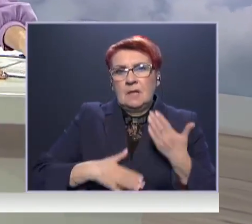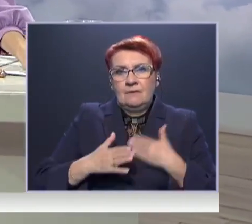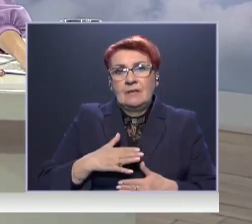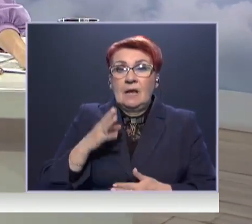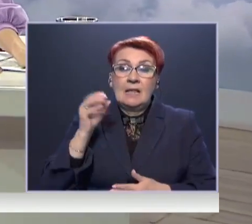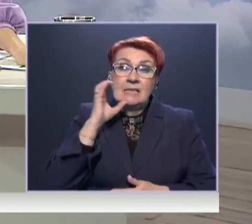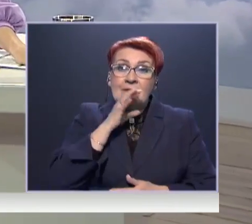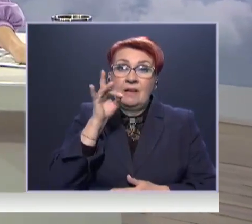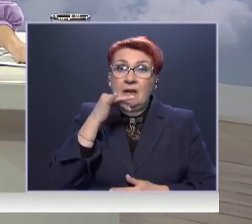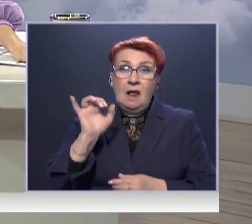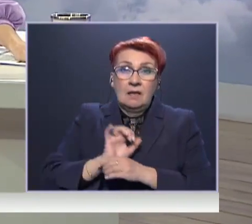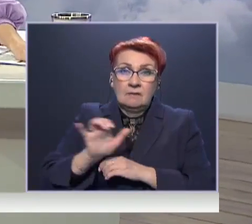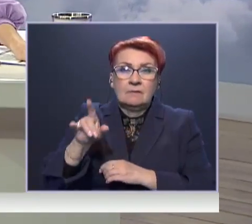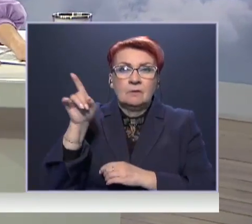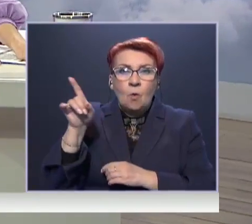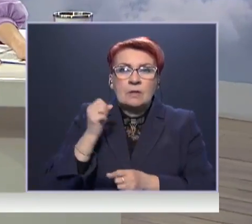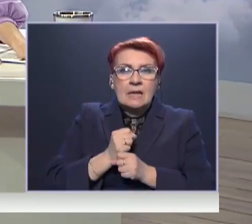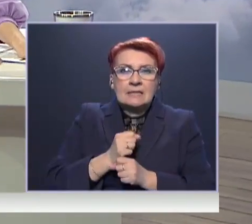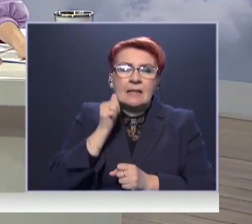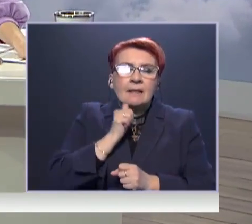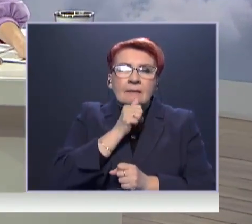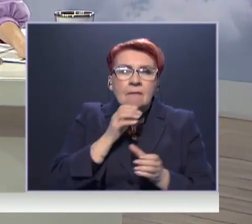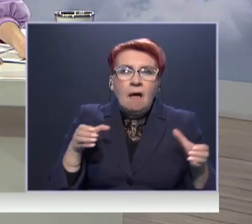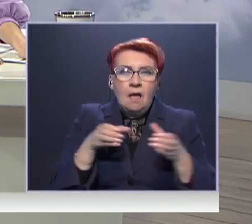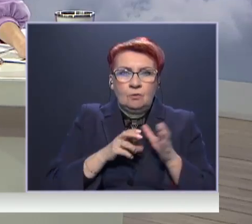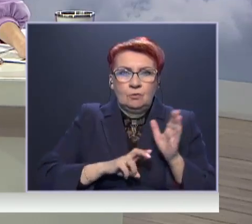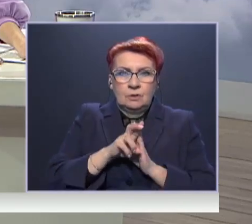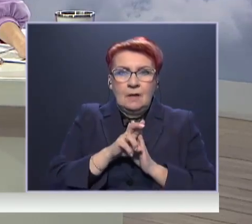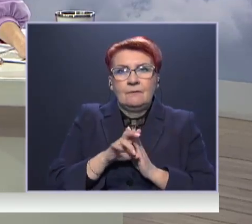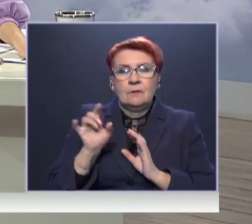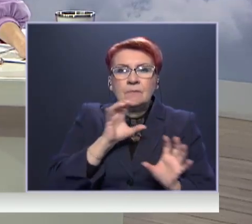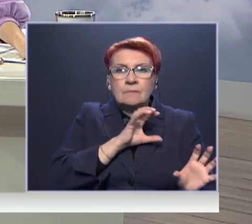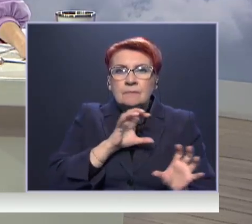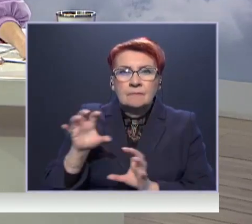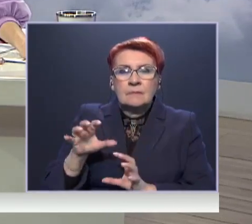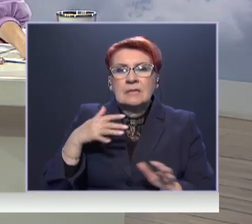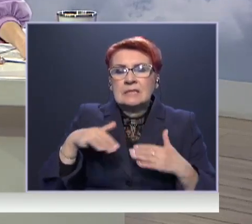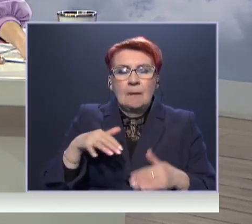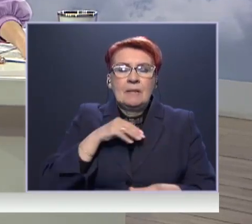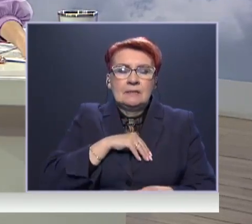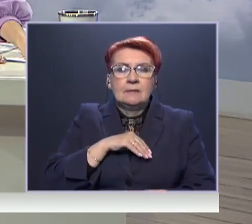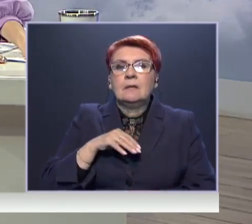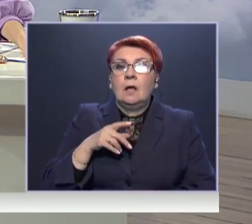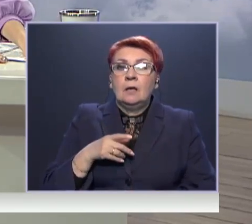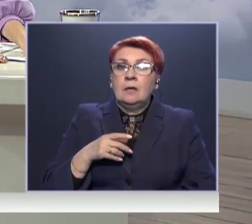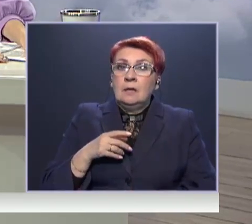он возглавил тайную церковь по воспоминаниям духовных Чад он слабел телесно но духом был тверд а жизни